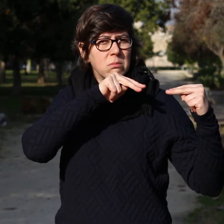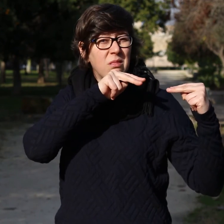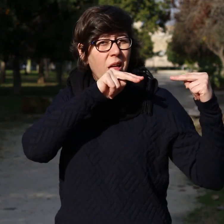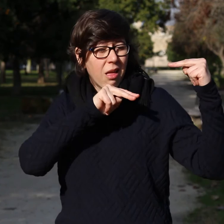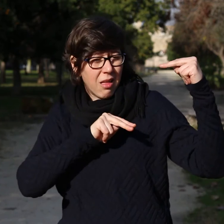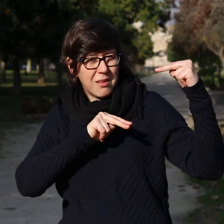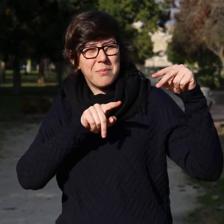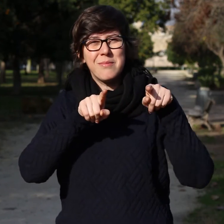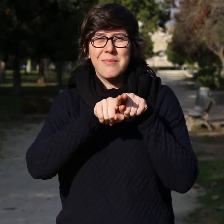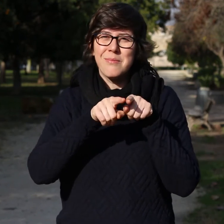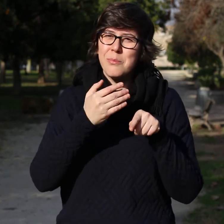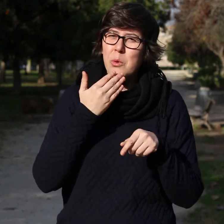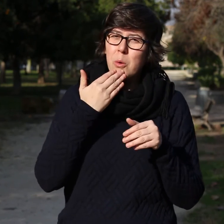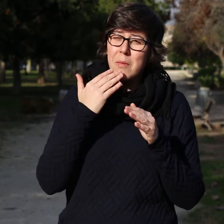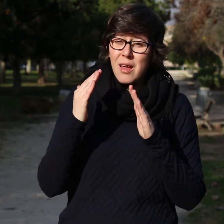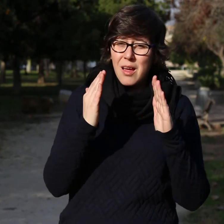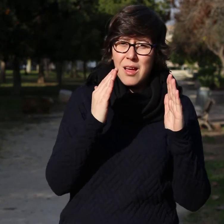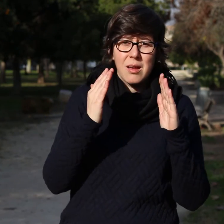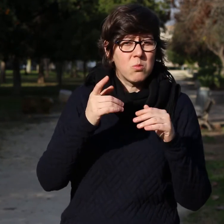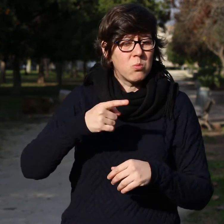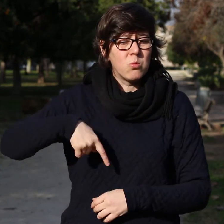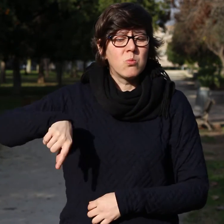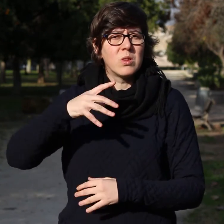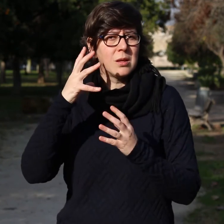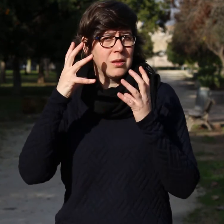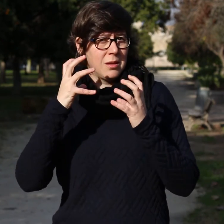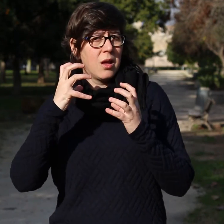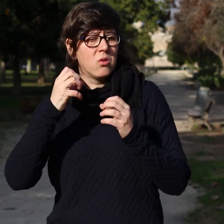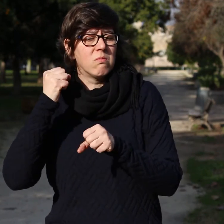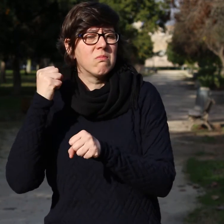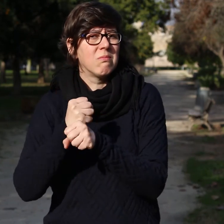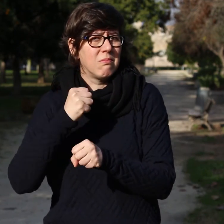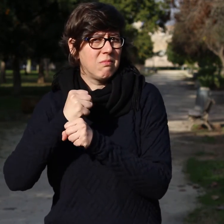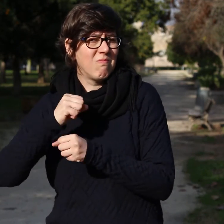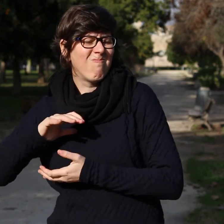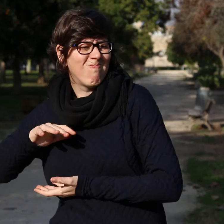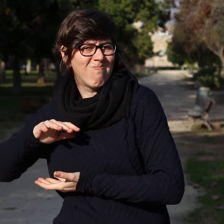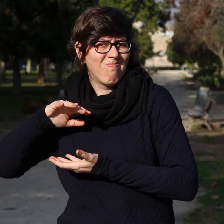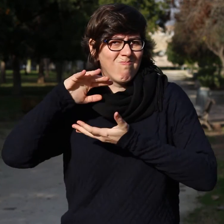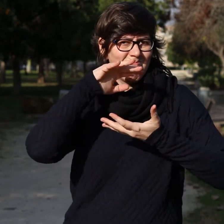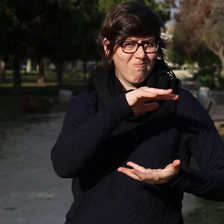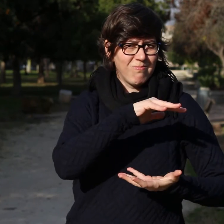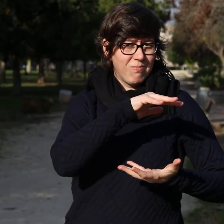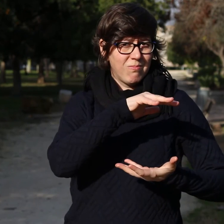cámara una mayor transparencia, y conseguir que nos vean de igual a igual y no como una broma pasajera. Lo estamos